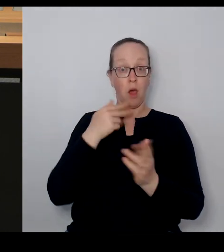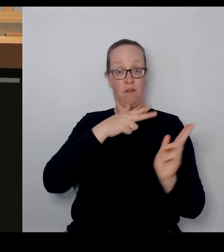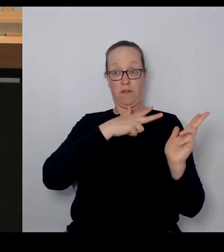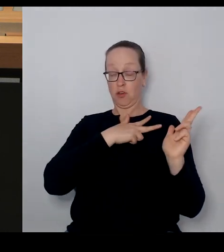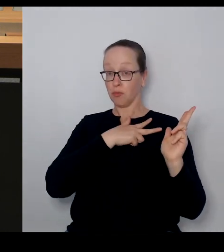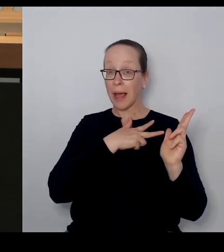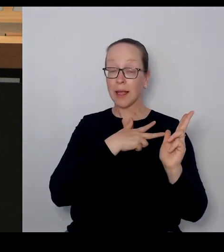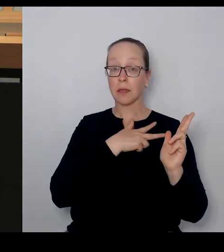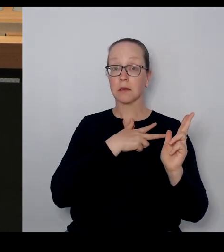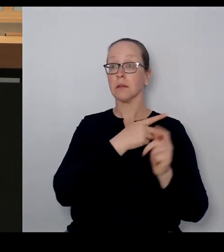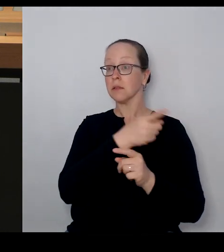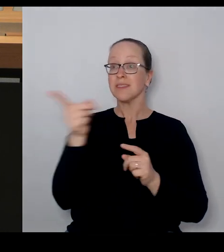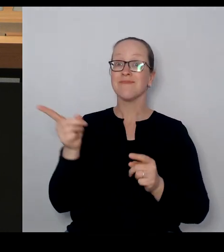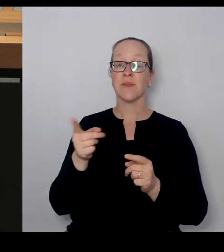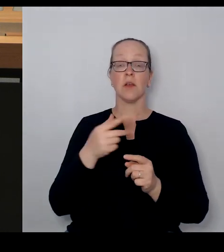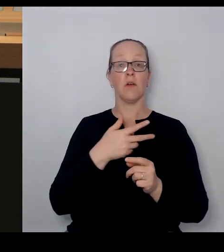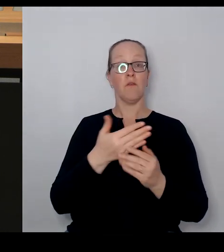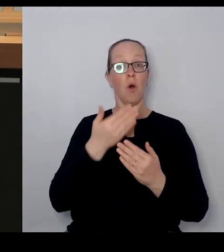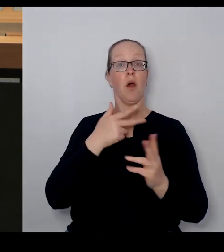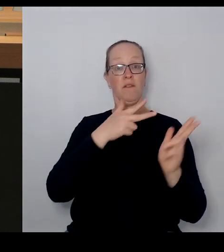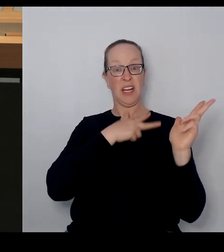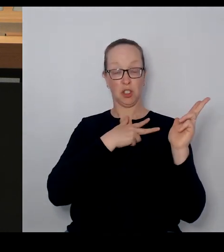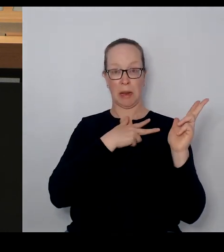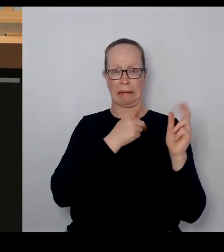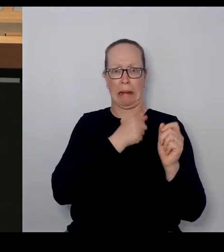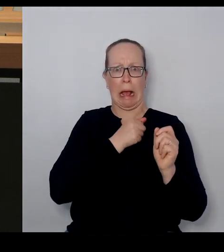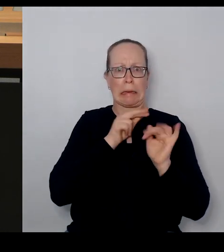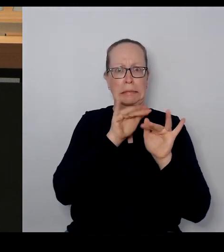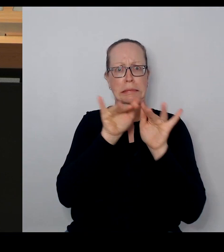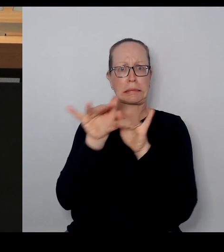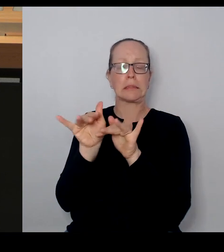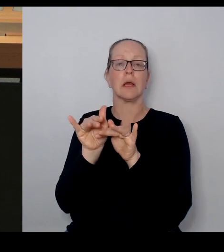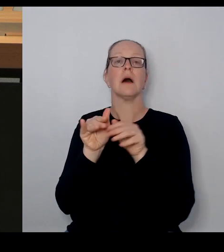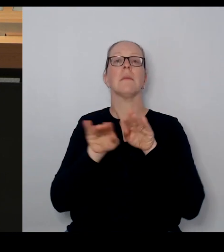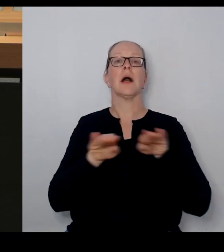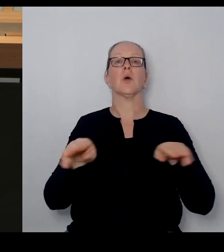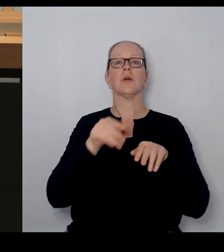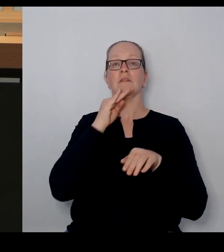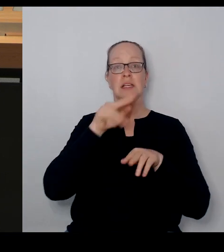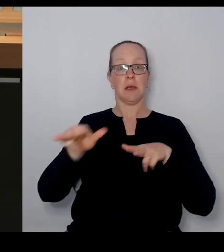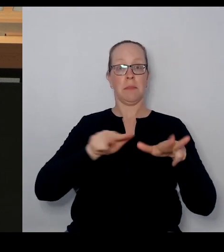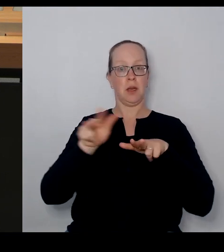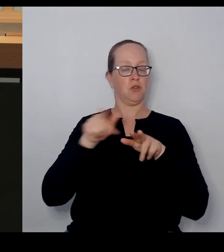nicht gekümmert. Und das ist etwas, wo wir glauben, dass es beispielsweise bei den Berliner Wasserbetrieben gut aufgehoben ist.